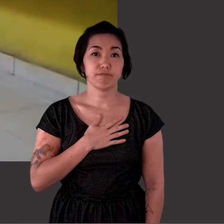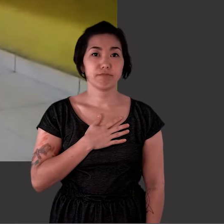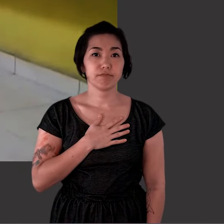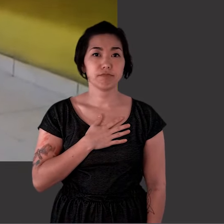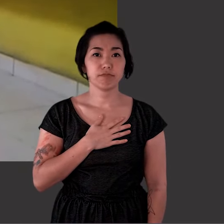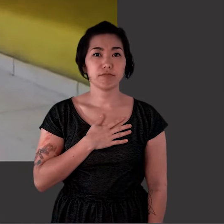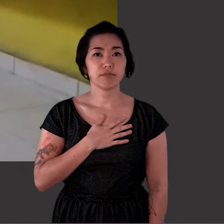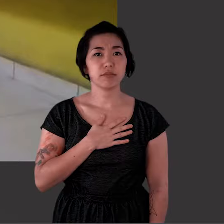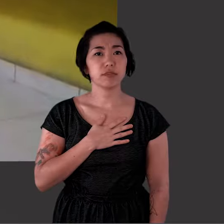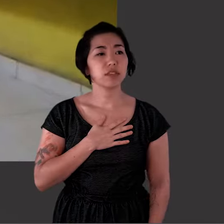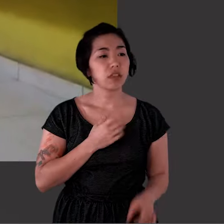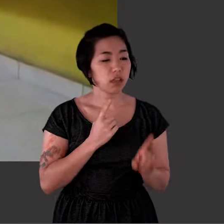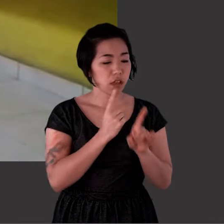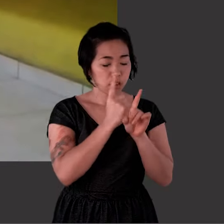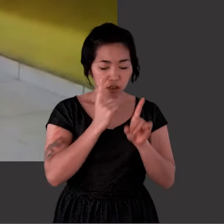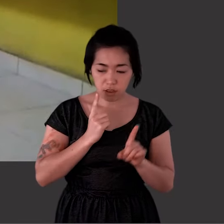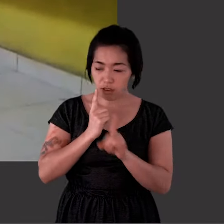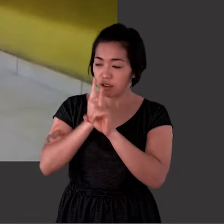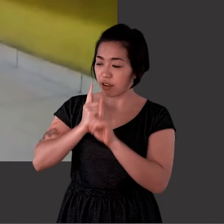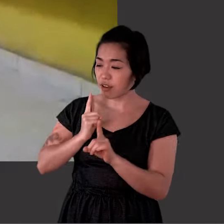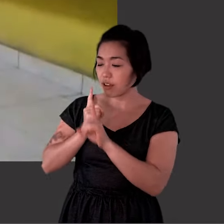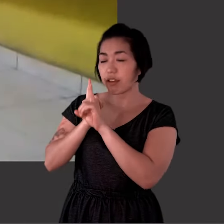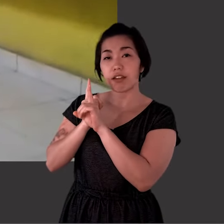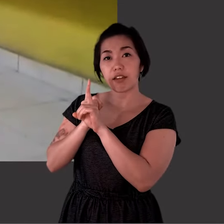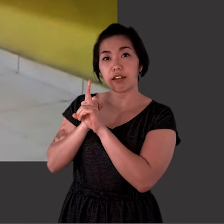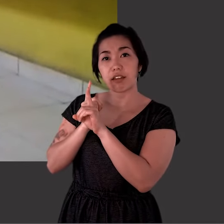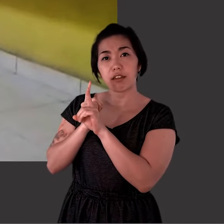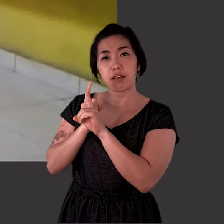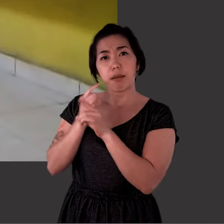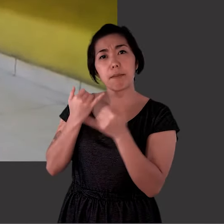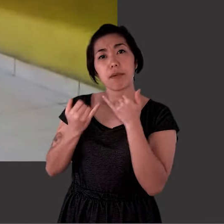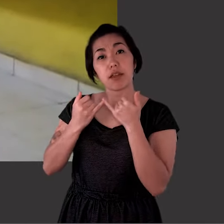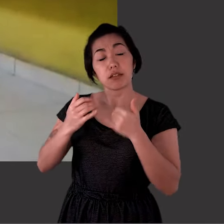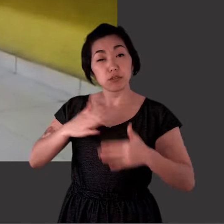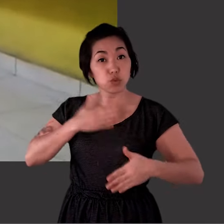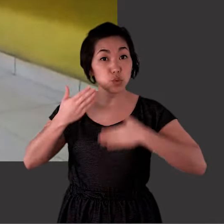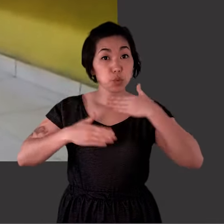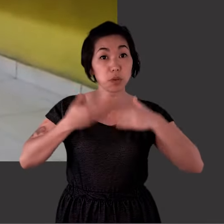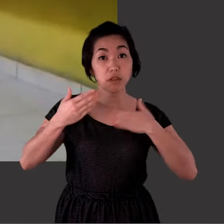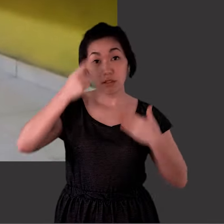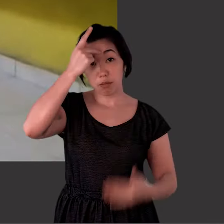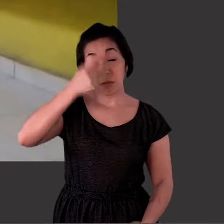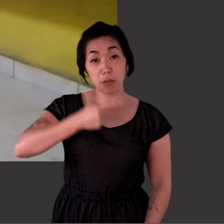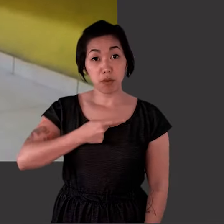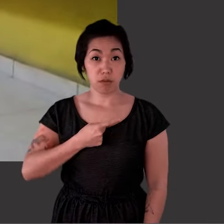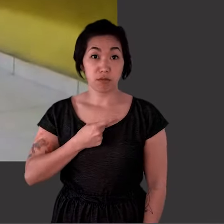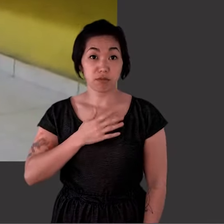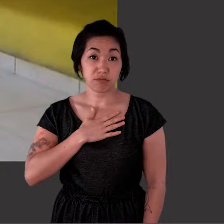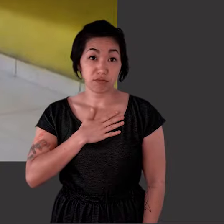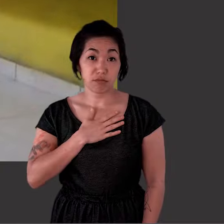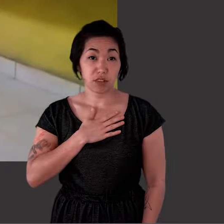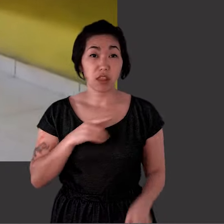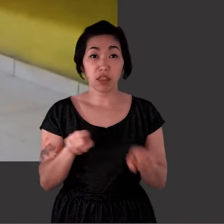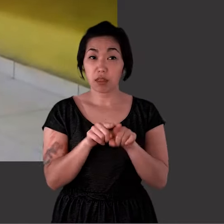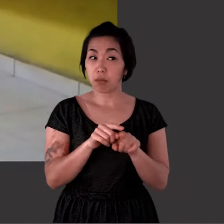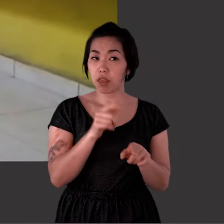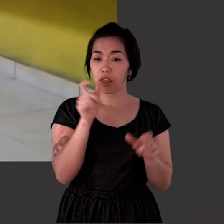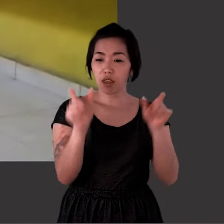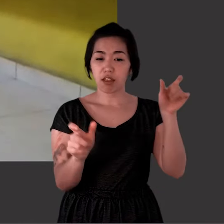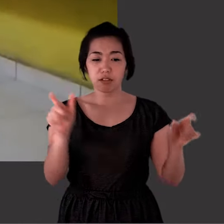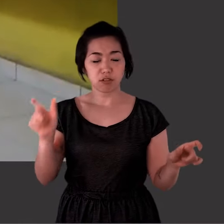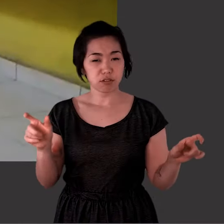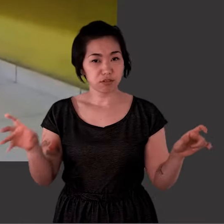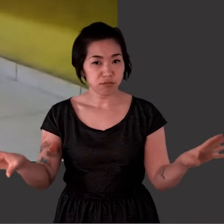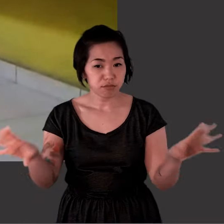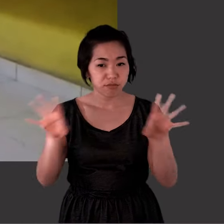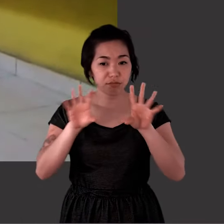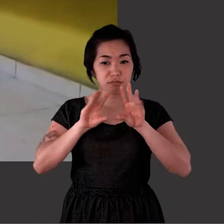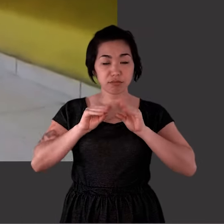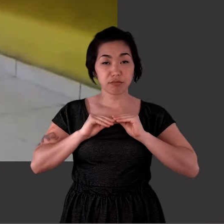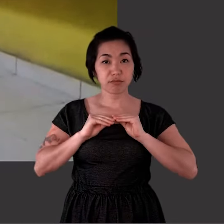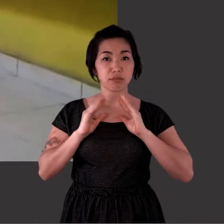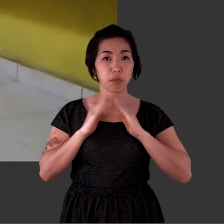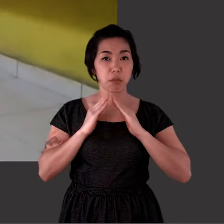A cada encontro. A cada encontro faz com que nos surpreendemos comigo, e com as outras que moram dentro de nós.